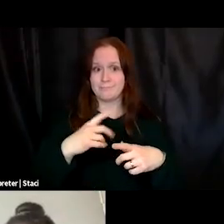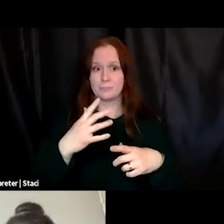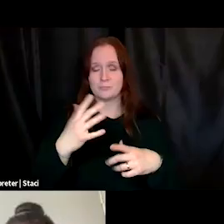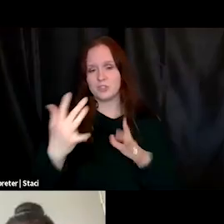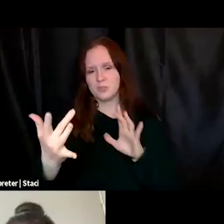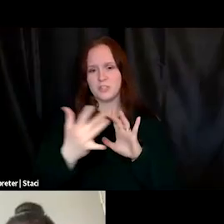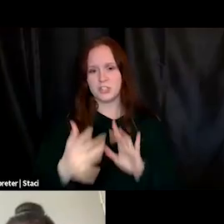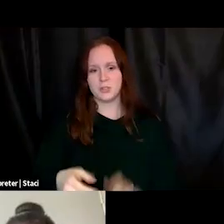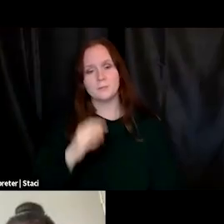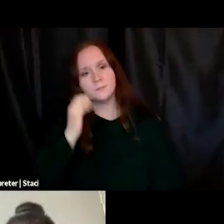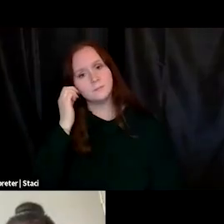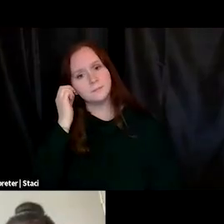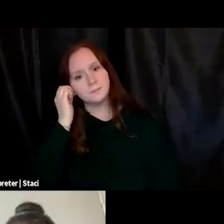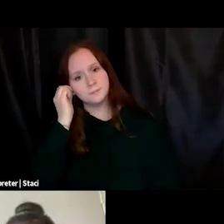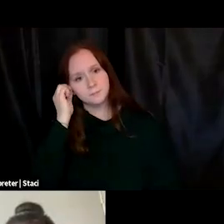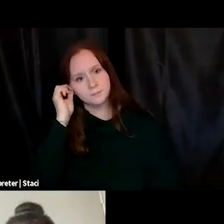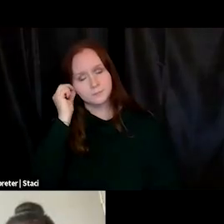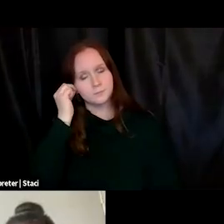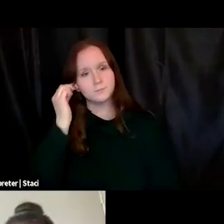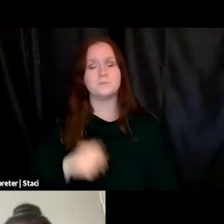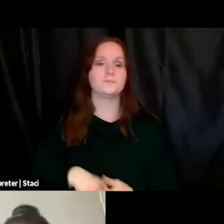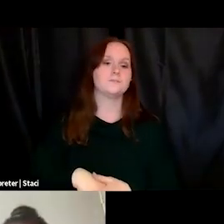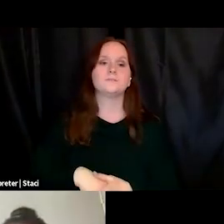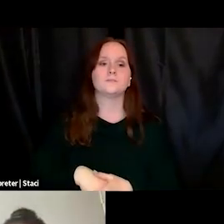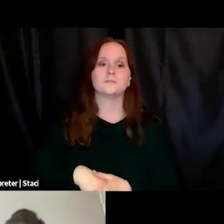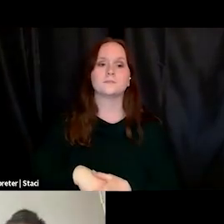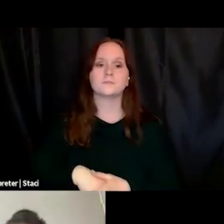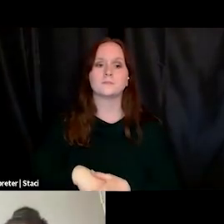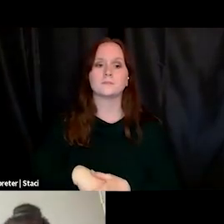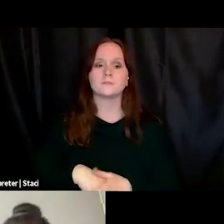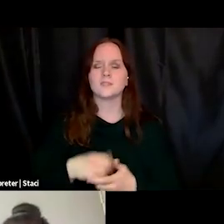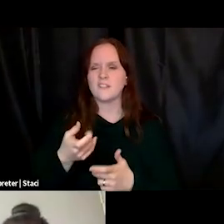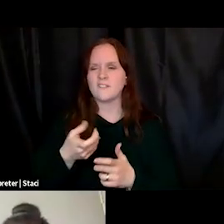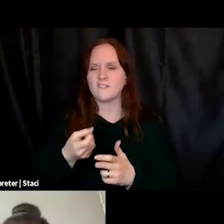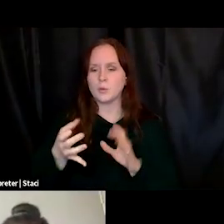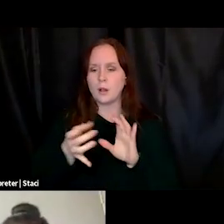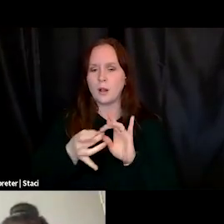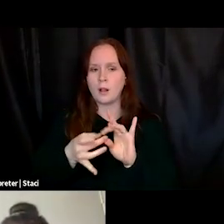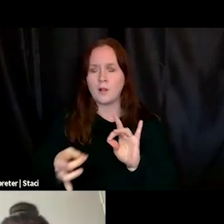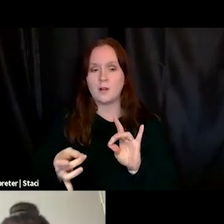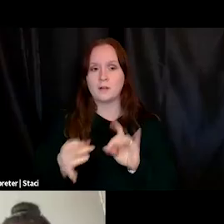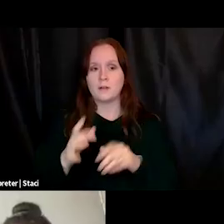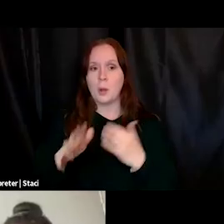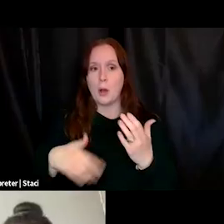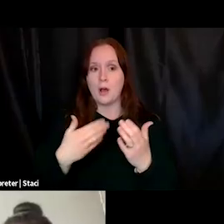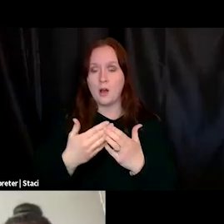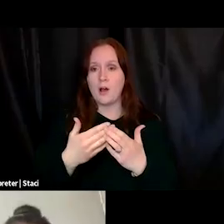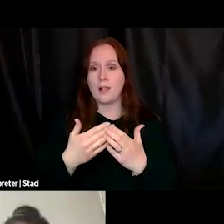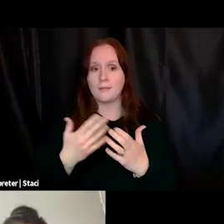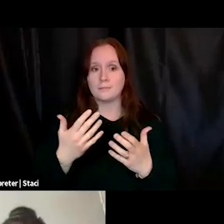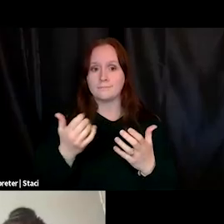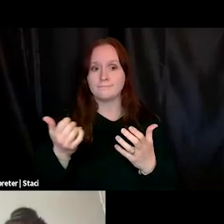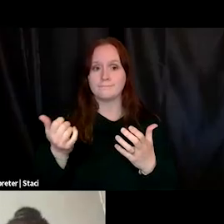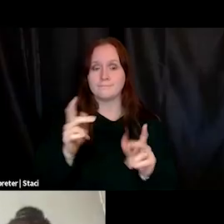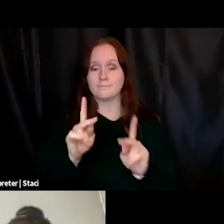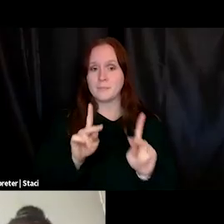y para escuchar en español, usen y elijan el icono de audio en español. Estamos realmente emocionados de hacer que todas